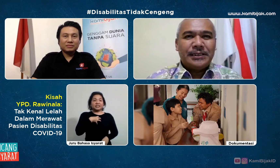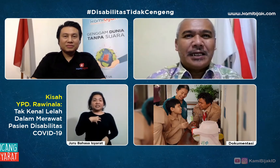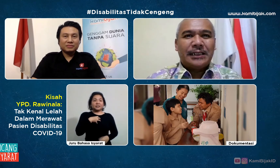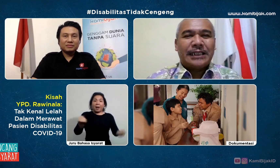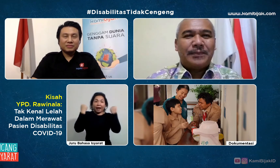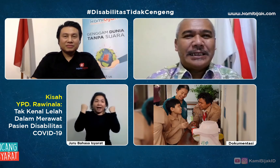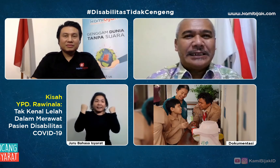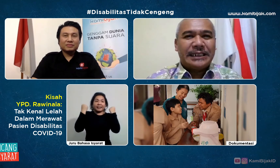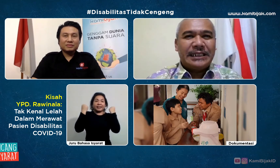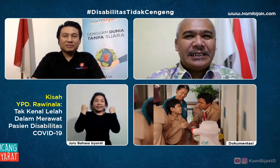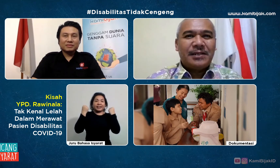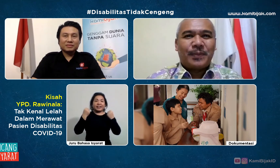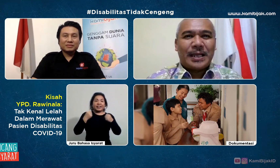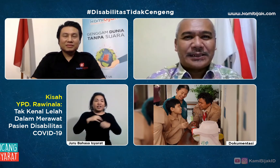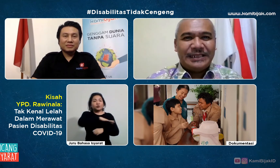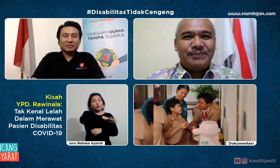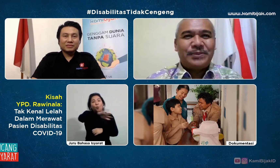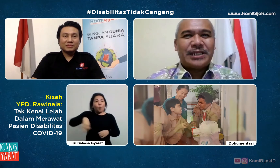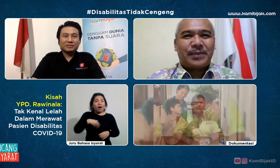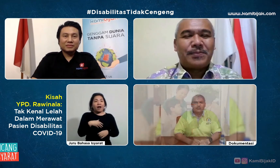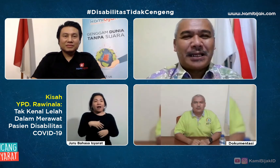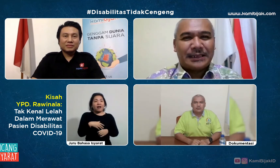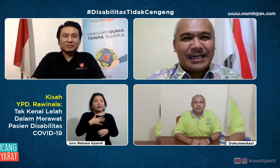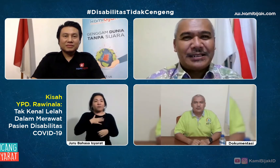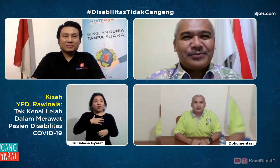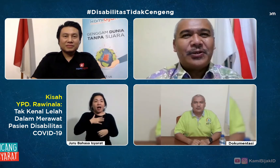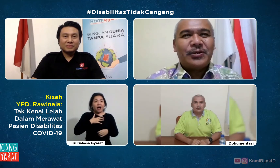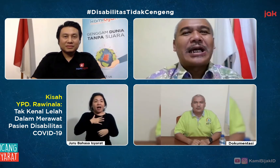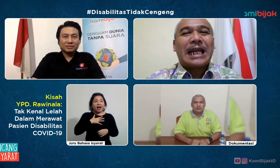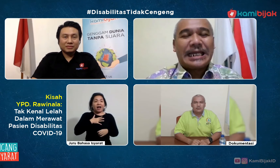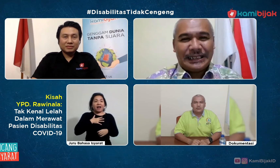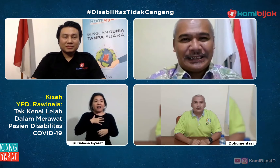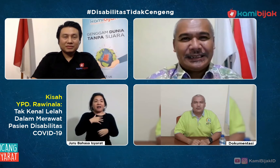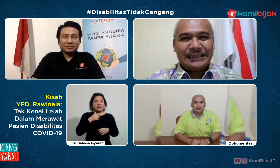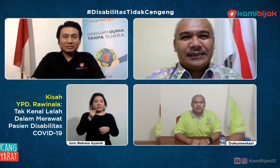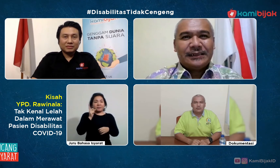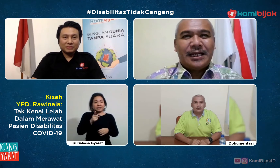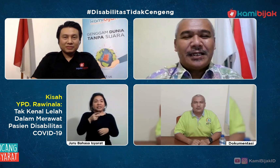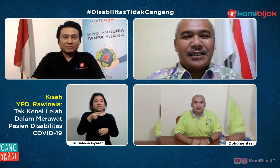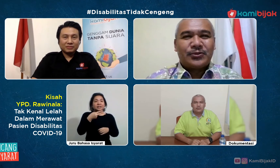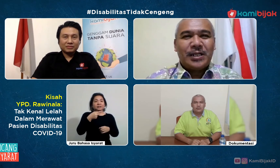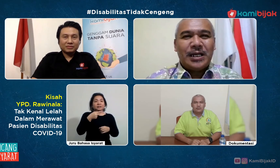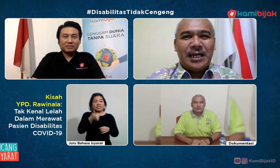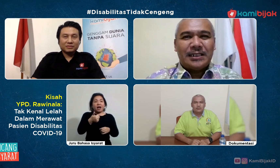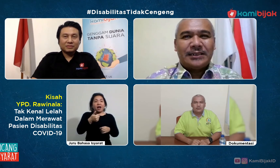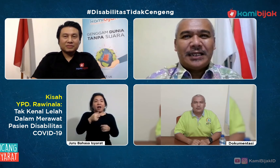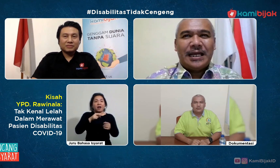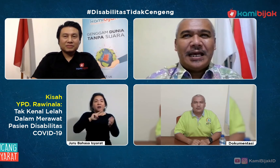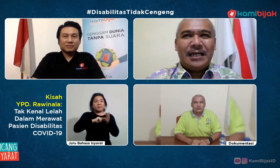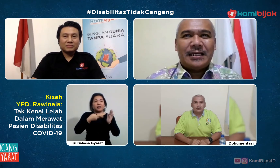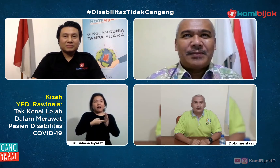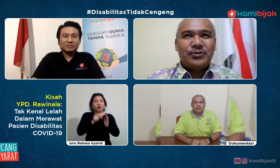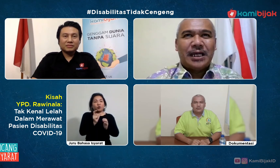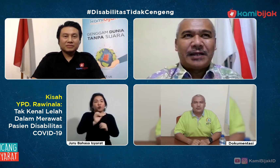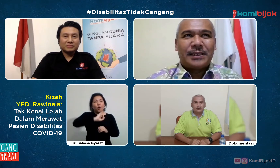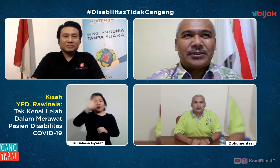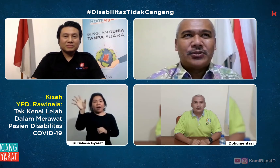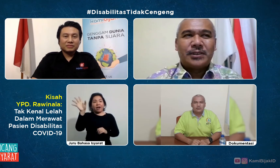yang kita miliki pasti bisa bermakna bagi orang lain yang kedua adalah Kami punya harapan juga